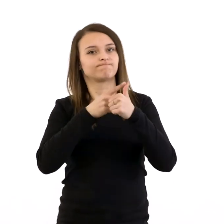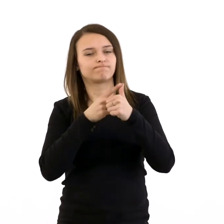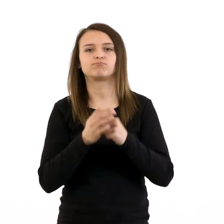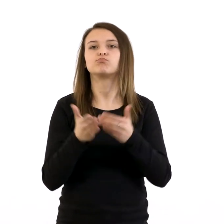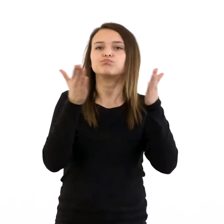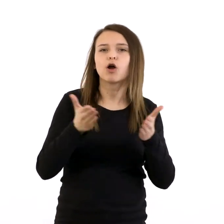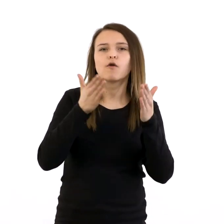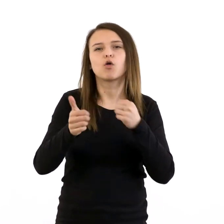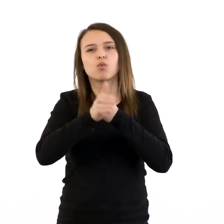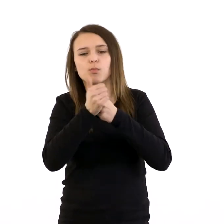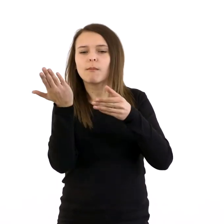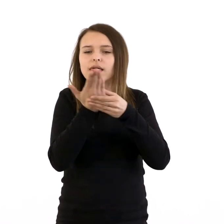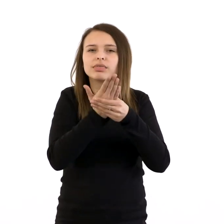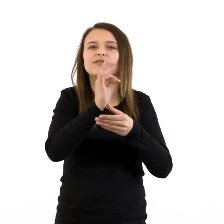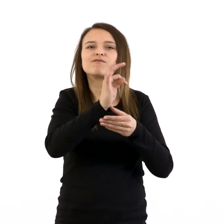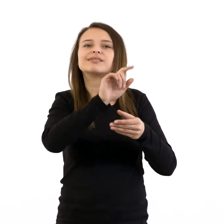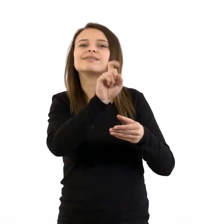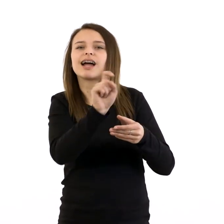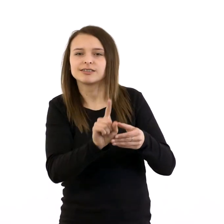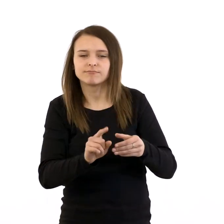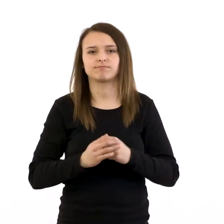1. przygotowanie dokumentacji koniecznej do uzyskania statusu ZAZ;